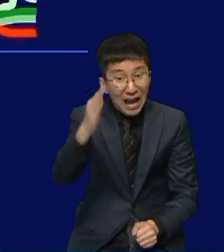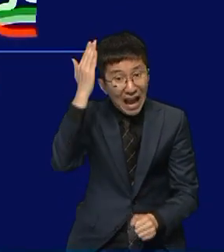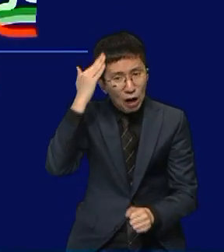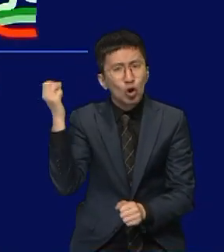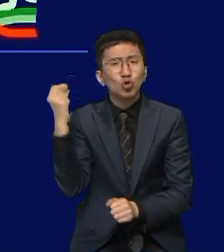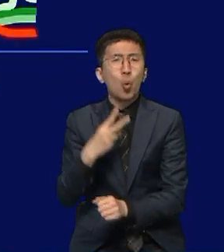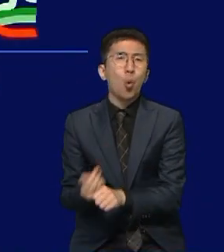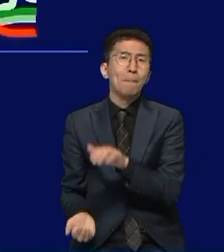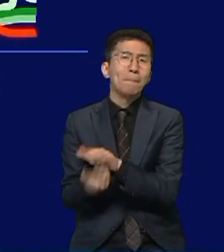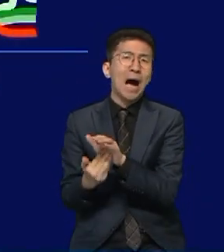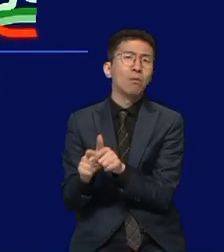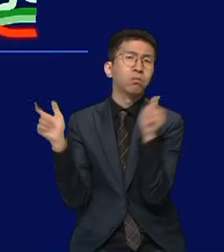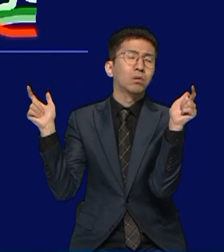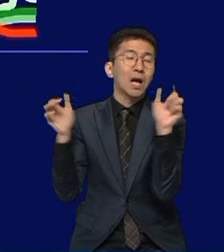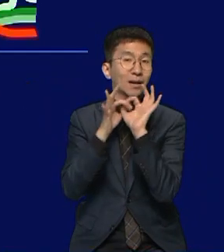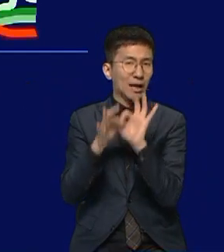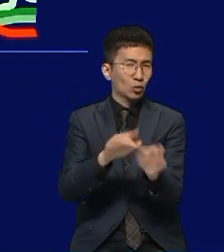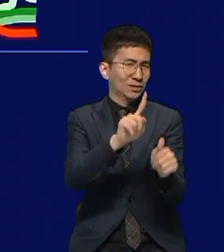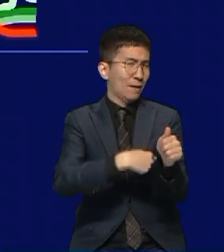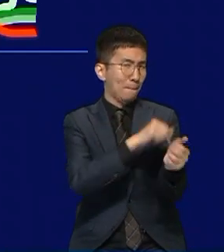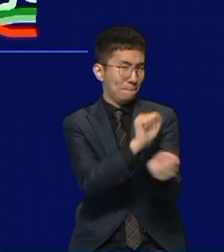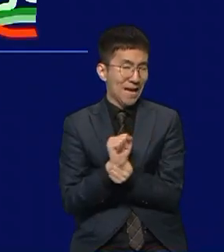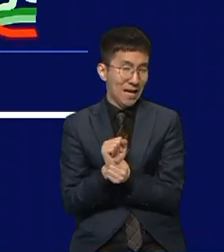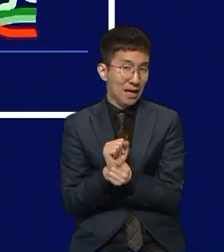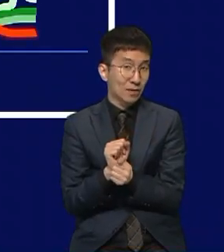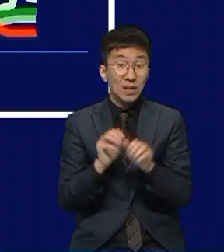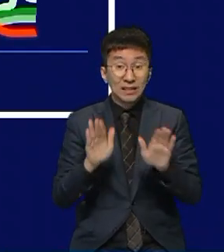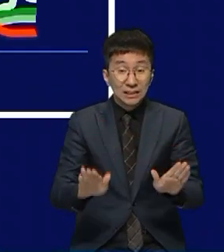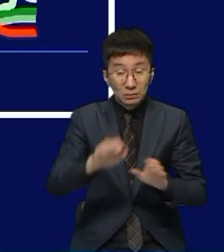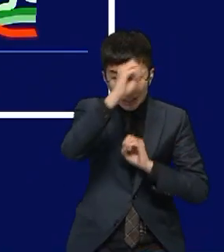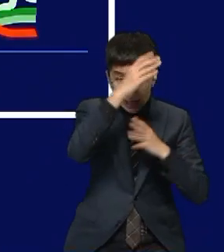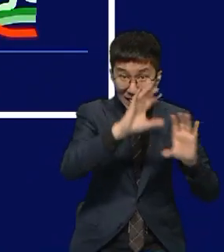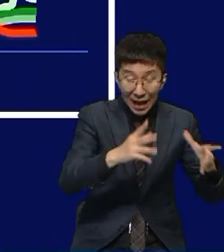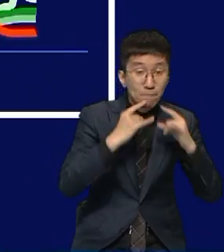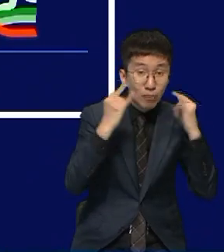찍는 추세가 계속됐는데 지금 이탈리아와 프랑스, 독일에서 확진자가 늘고